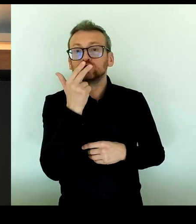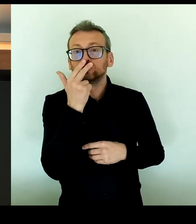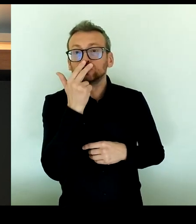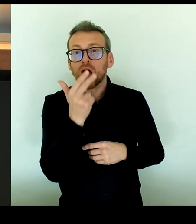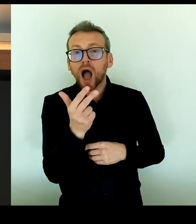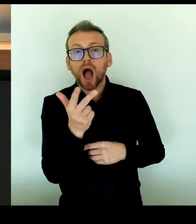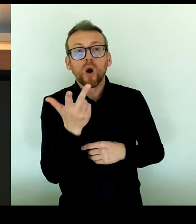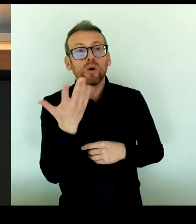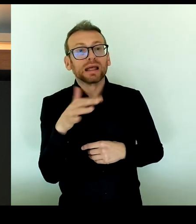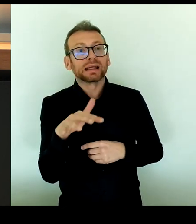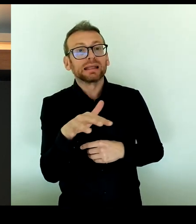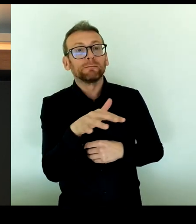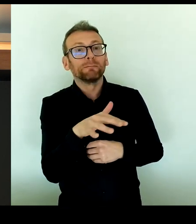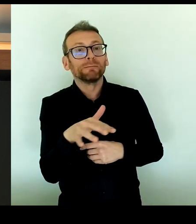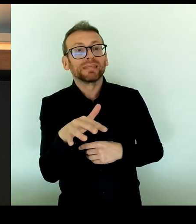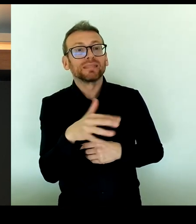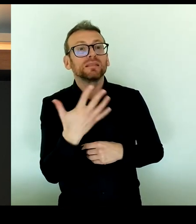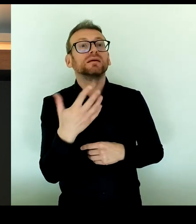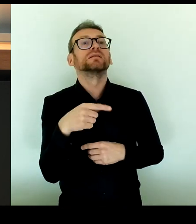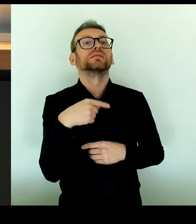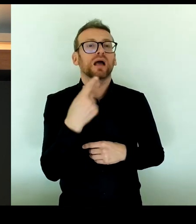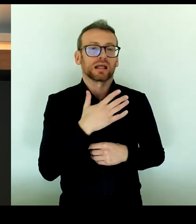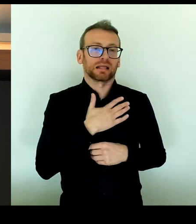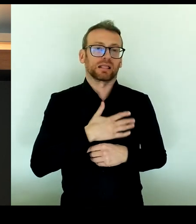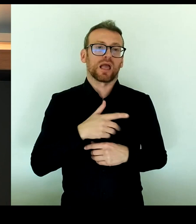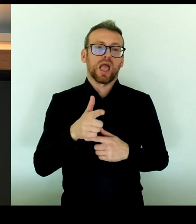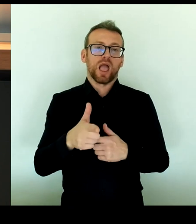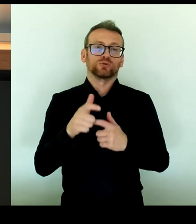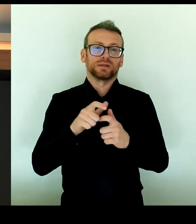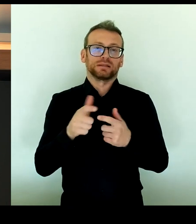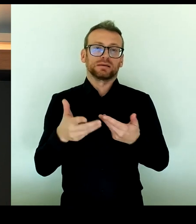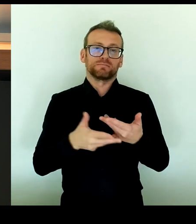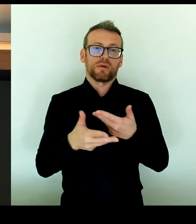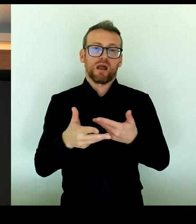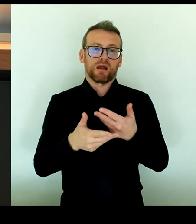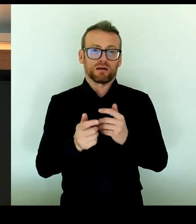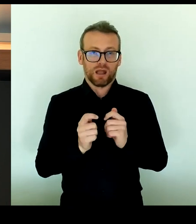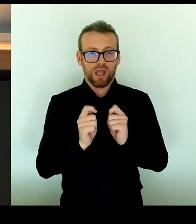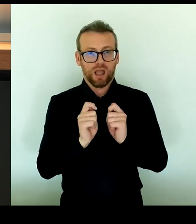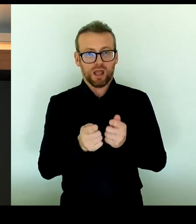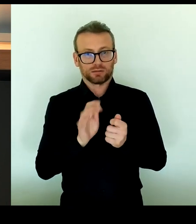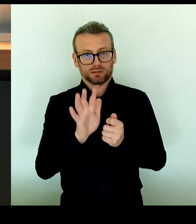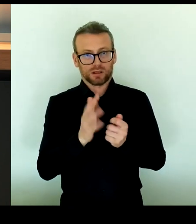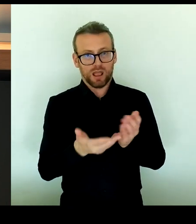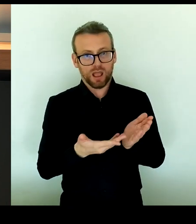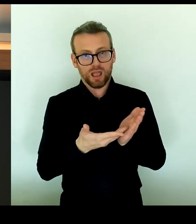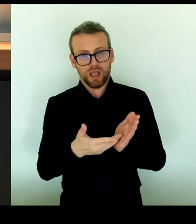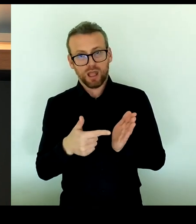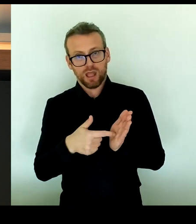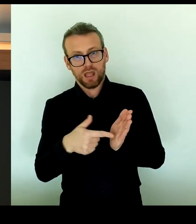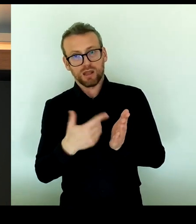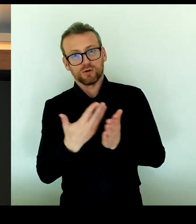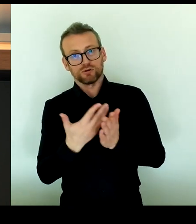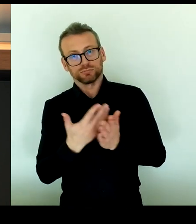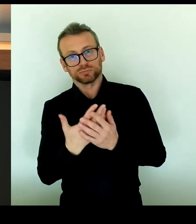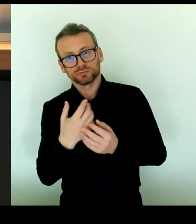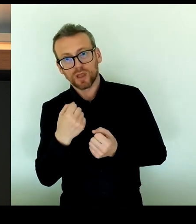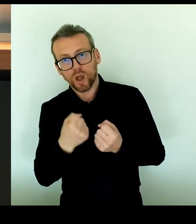sich her treiben. Ansonsten der CDU-Antrag ist erst mal und in erster Linie ein Dokument des Scheiterns.